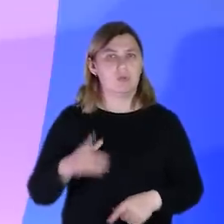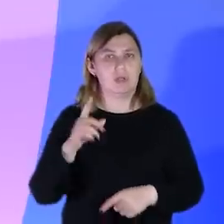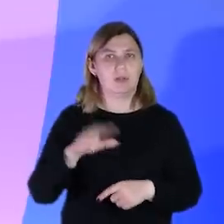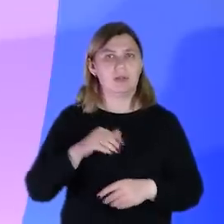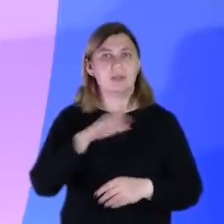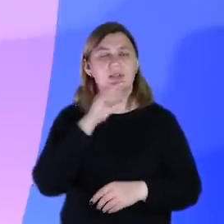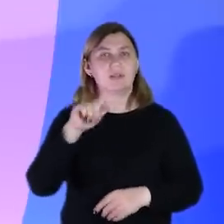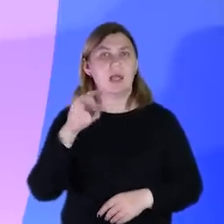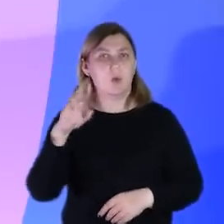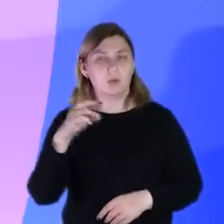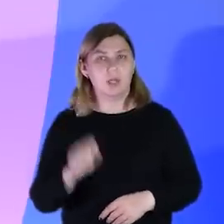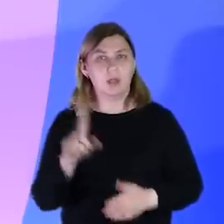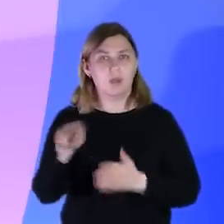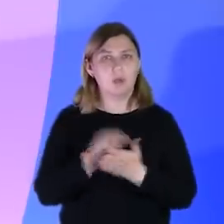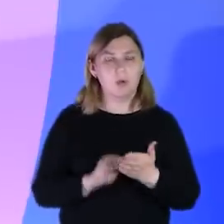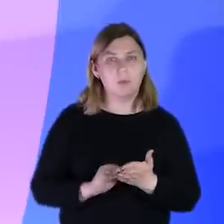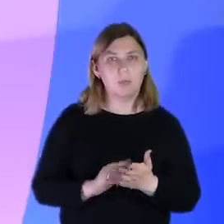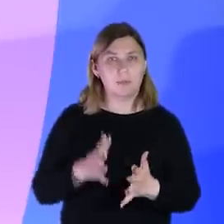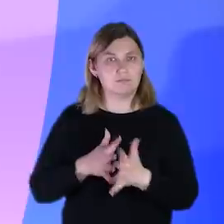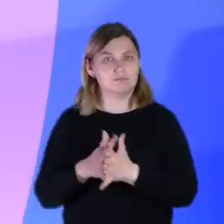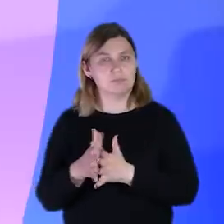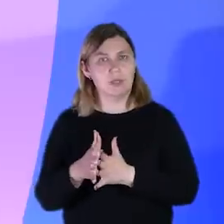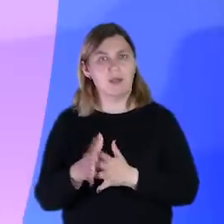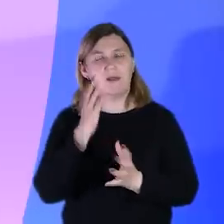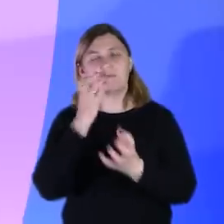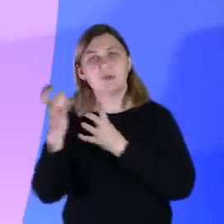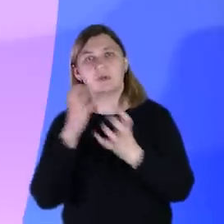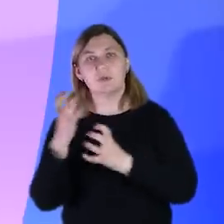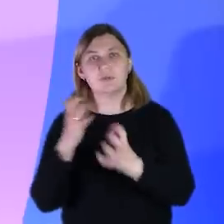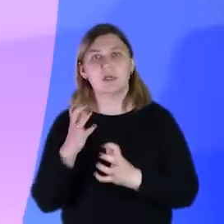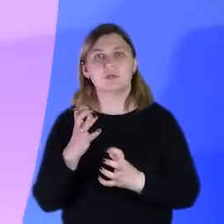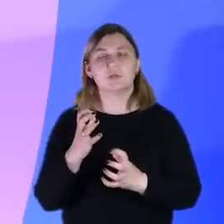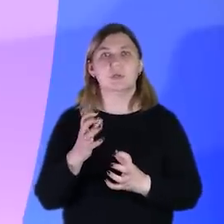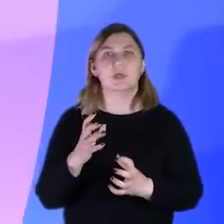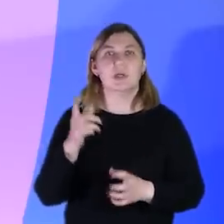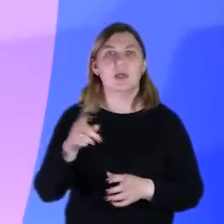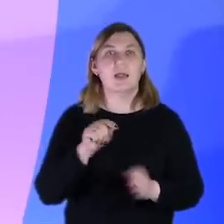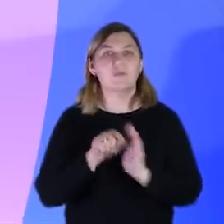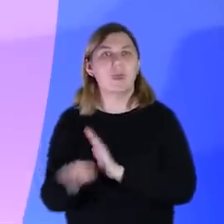Ale on opisuje to właśnie pod kątem przenika się wywiadu, przenikania się przemytnictwa podczas